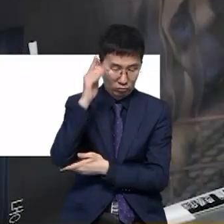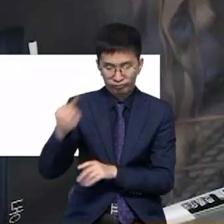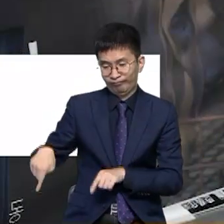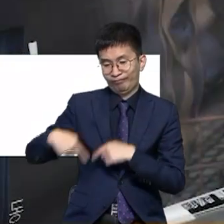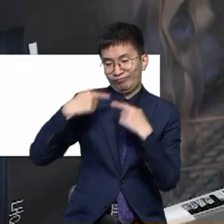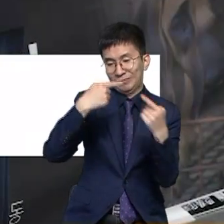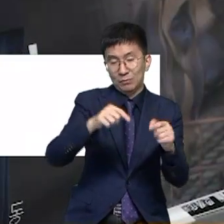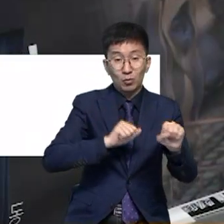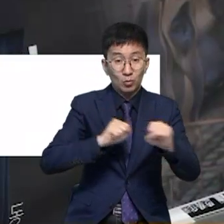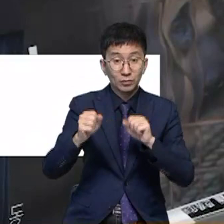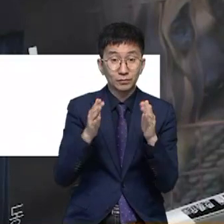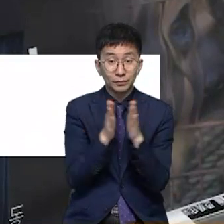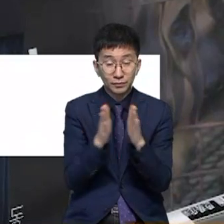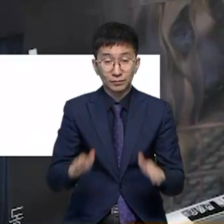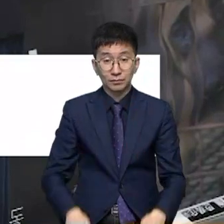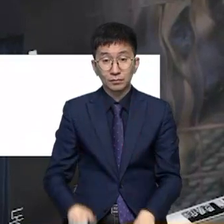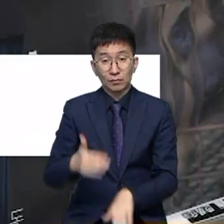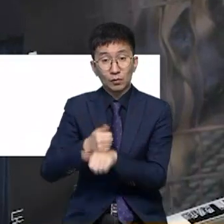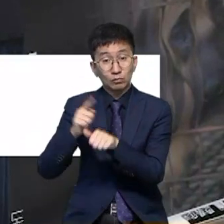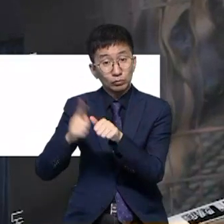내면서 여당 내 논의에 속도가 붙었지만